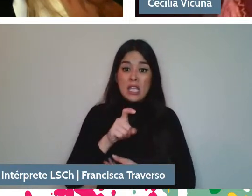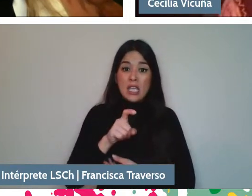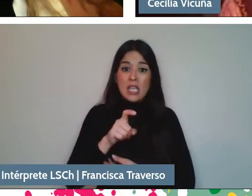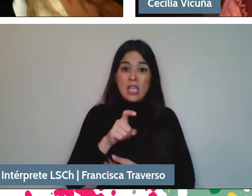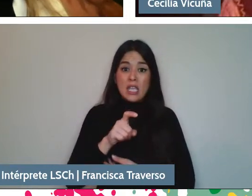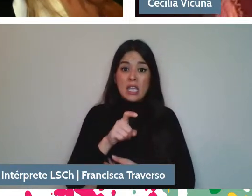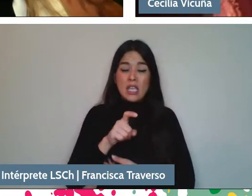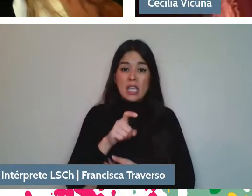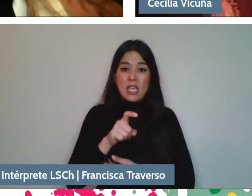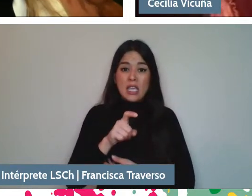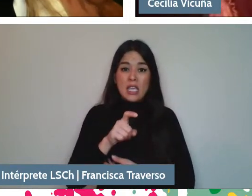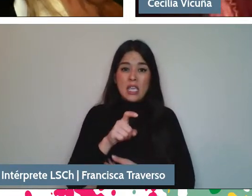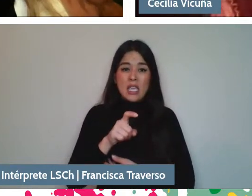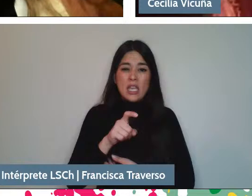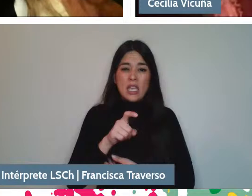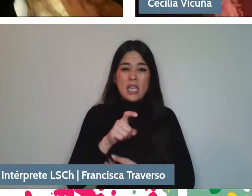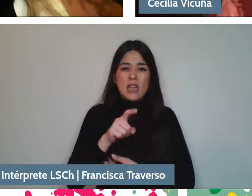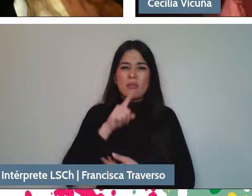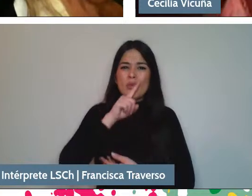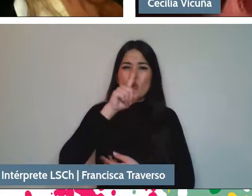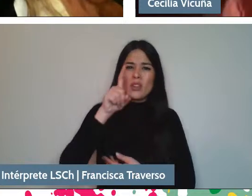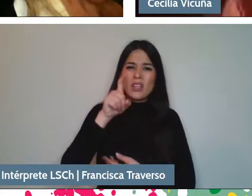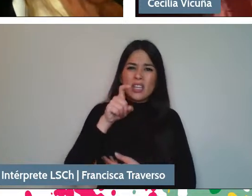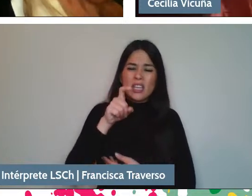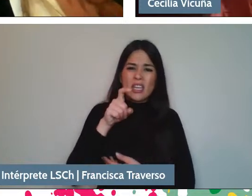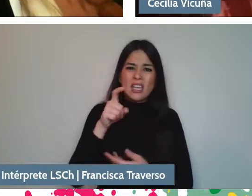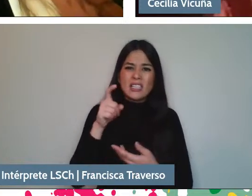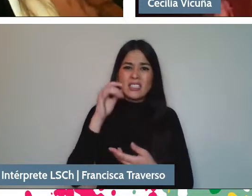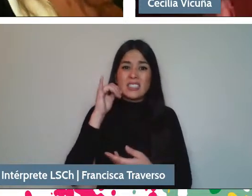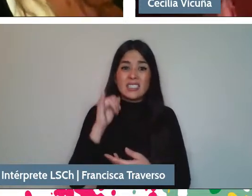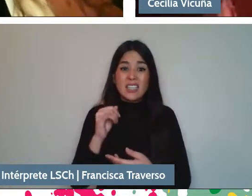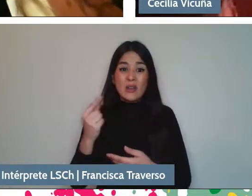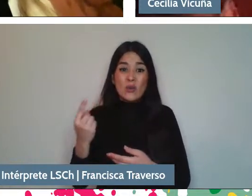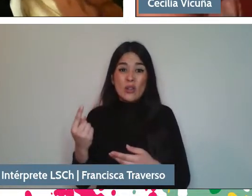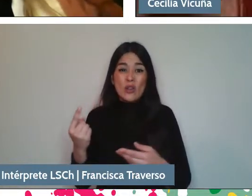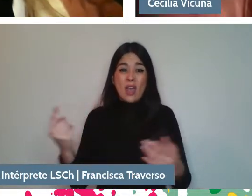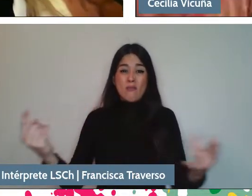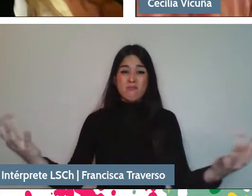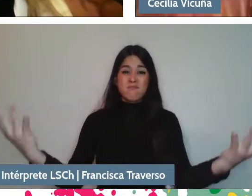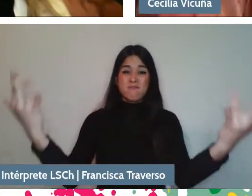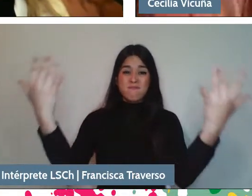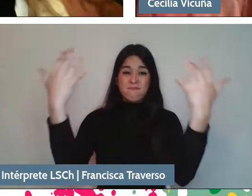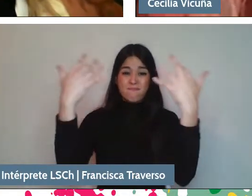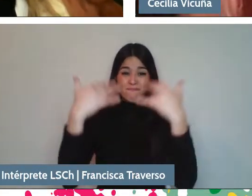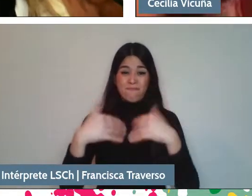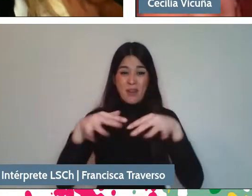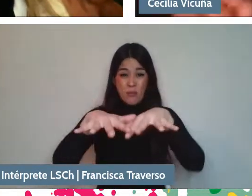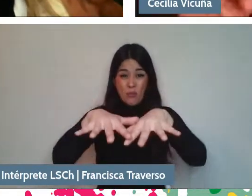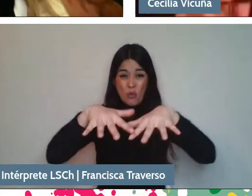que si acaso había otra salita. Entonces, cuando estaba todo el público congregado ella me dijo: "Sí, ahí detrás hay otra piecita".